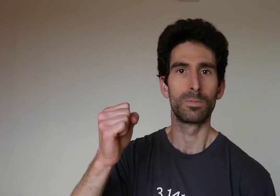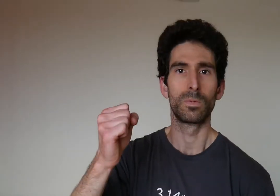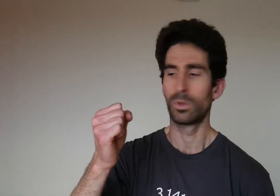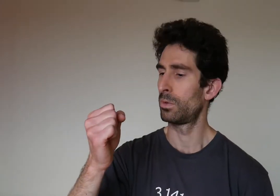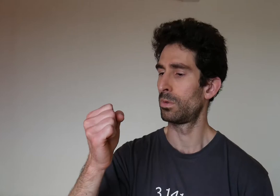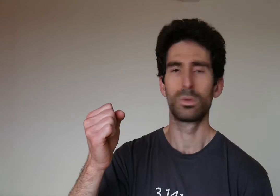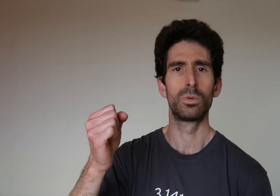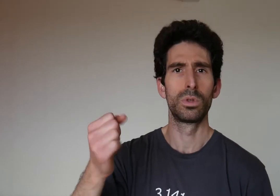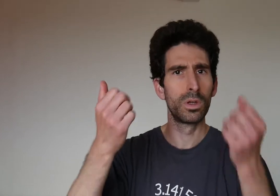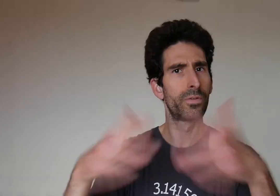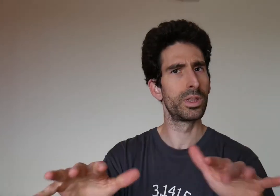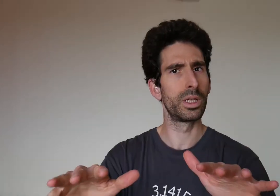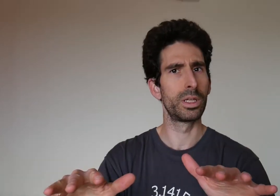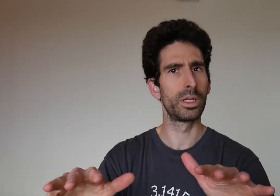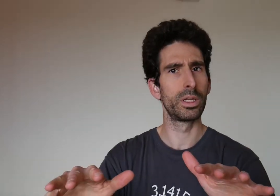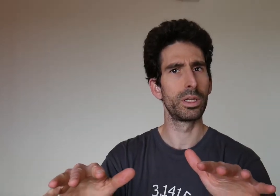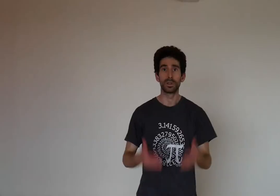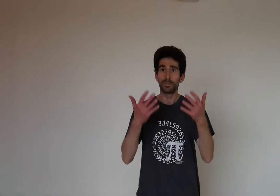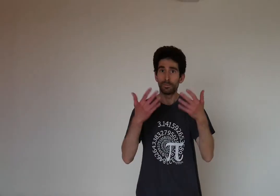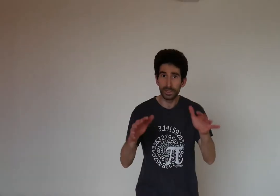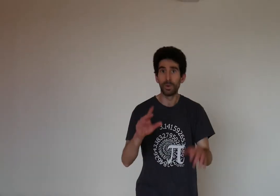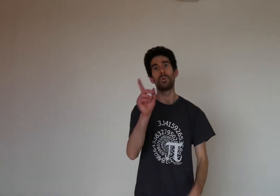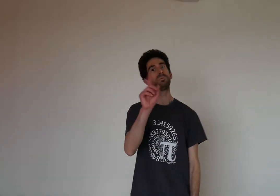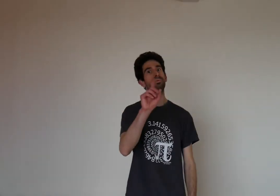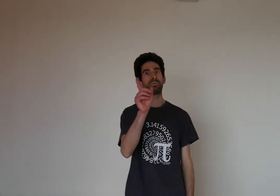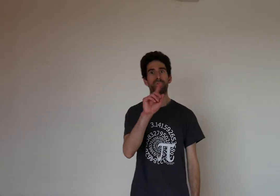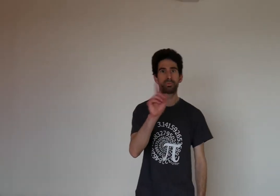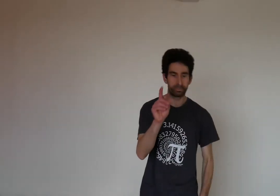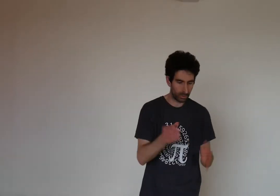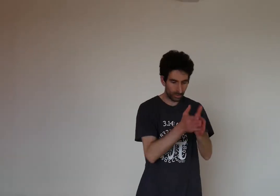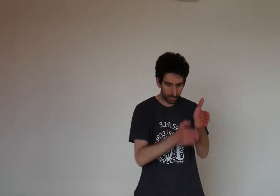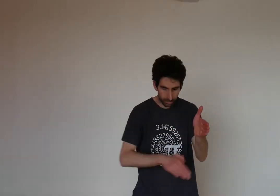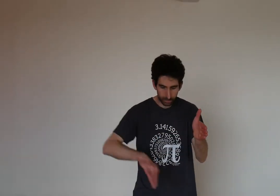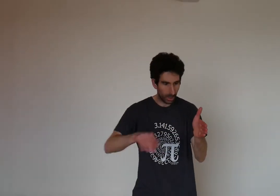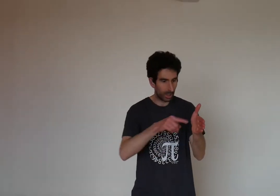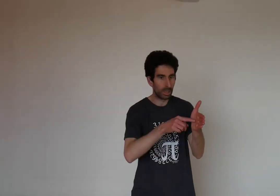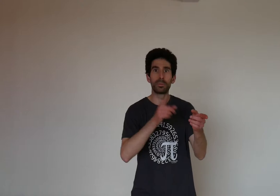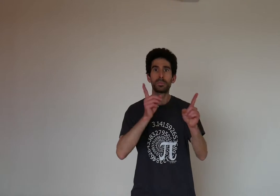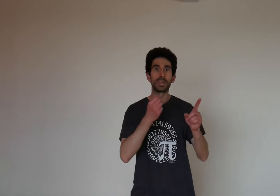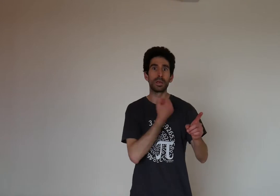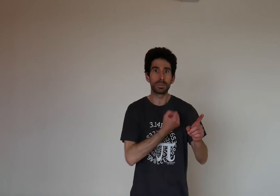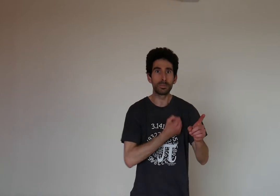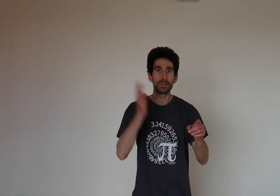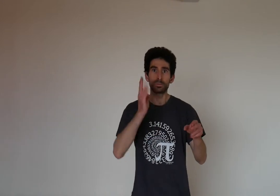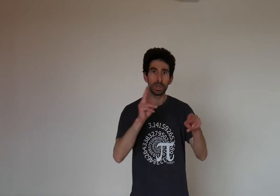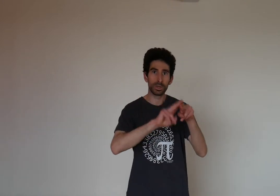Euh... C'est fini ? Fini ? Oh non ! Les murs de la fosse sont peut être abimés